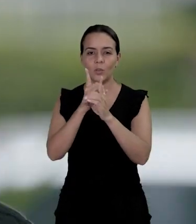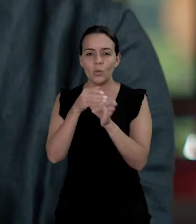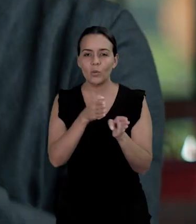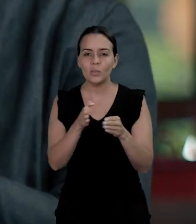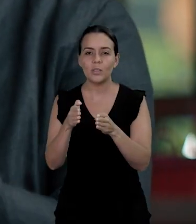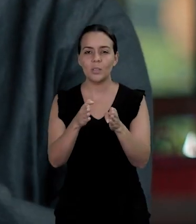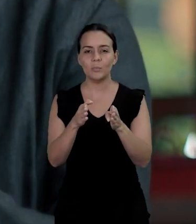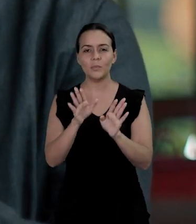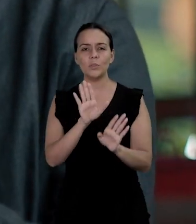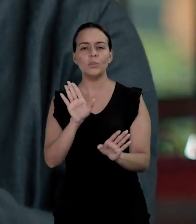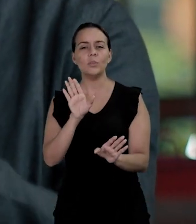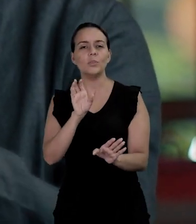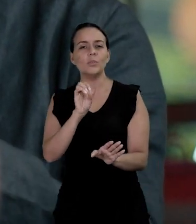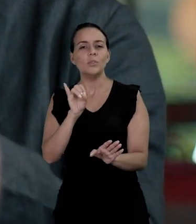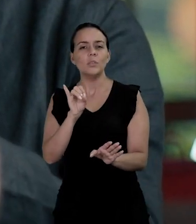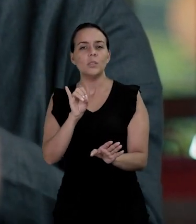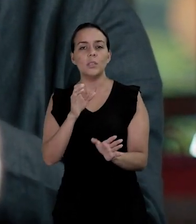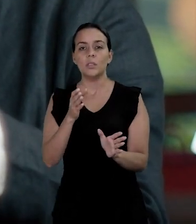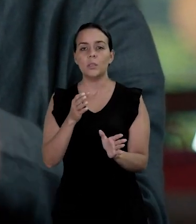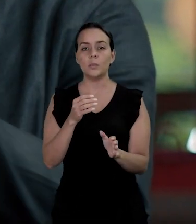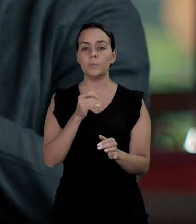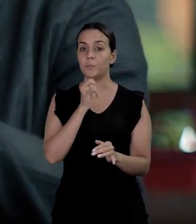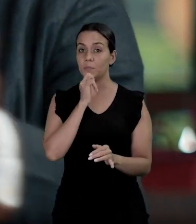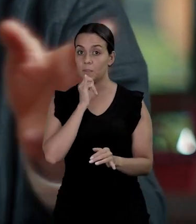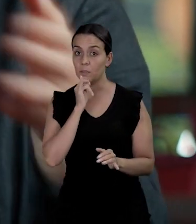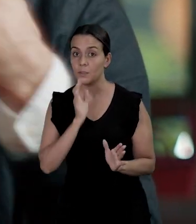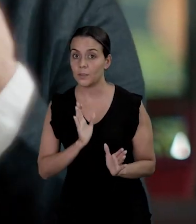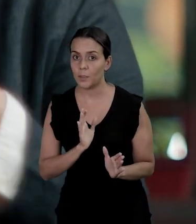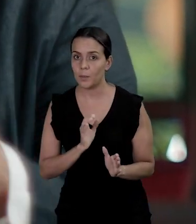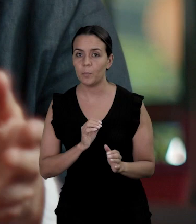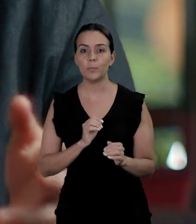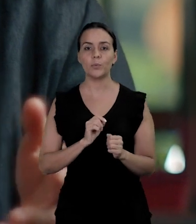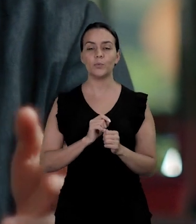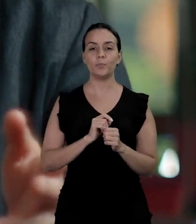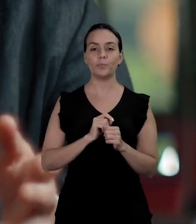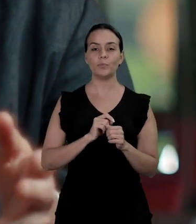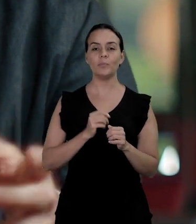Porque se você pensar, o YouTube, que muito jornalista foi, eu fui.